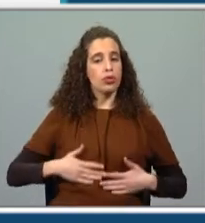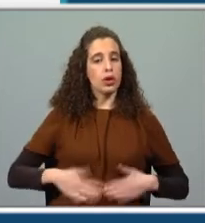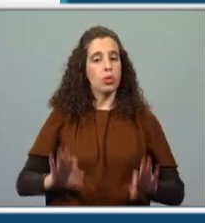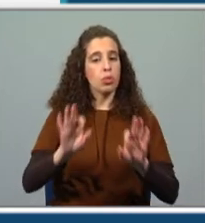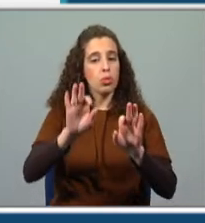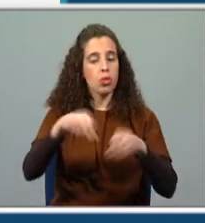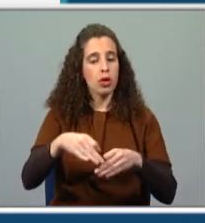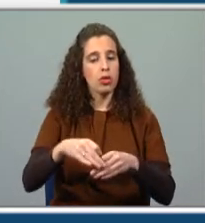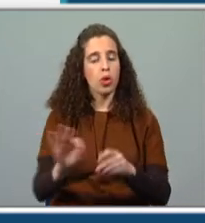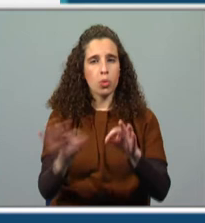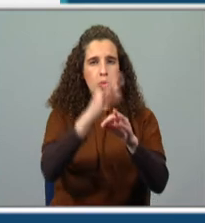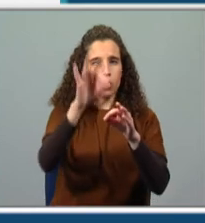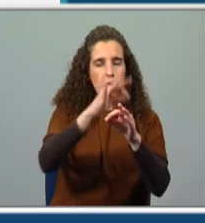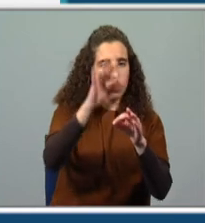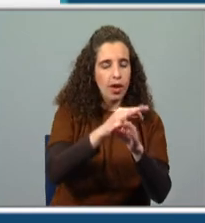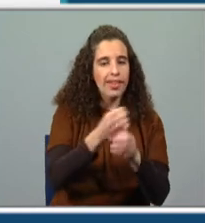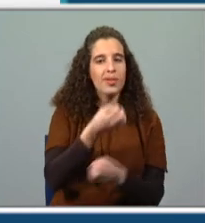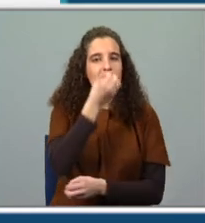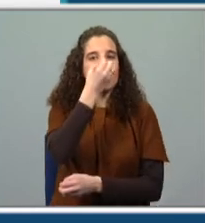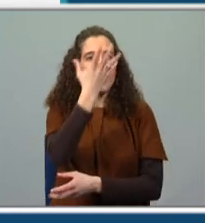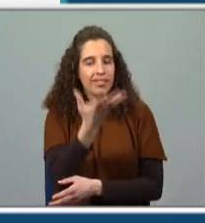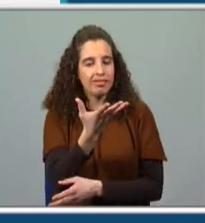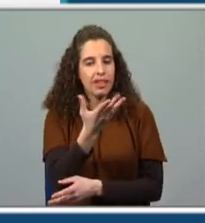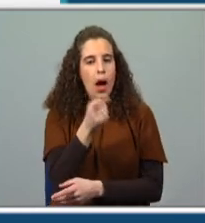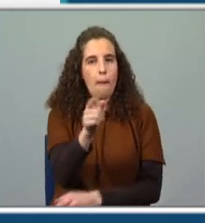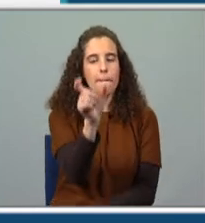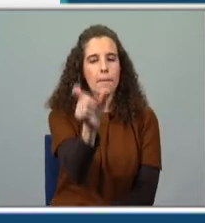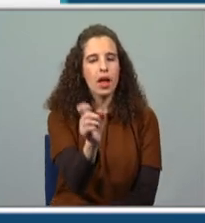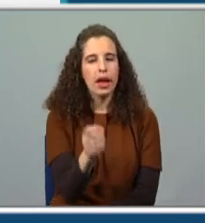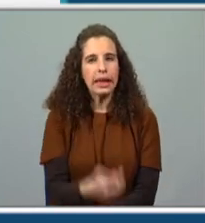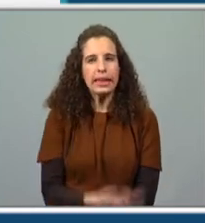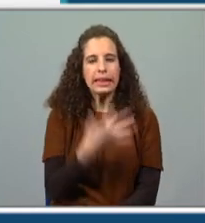Florido aqui uma palavra que quase de certeza vocês não sabem o seu 華麗在這裡幾乎是一個詞確定你不知道你的